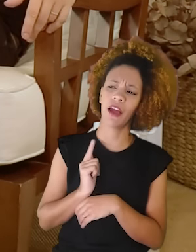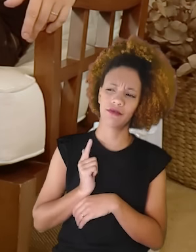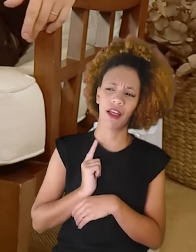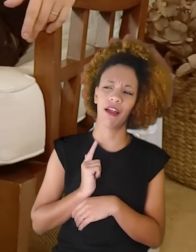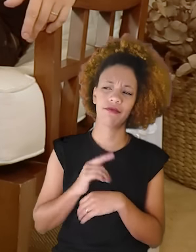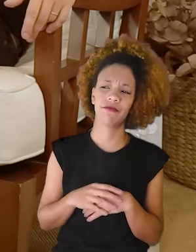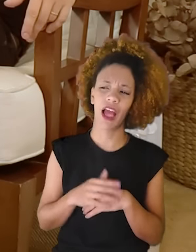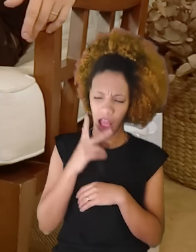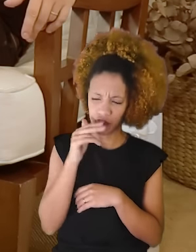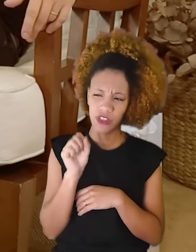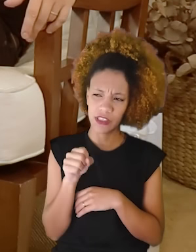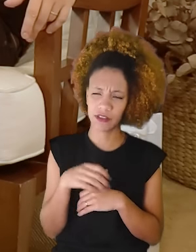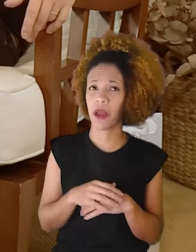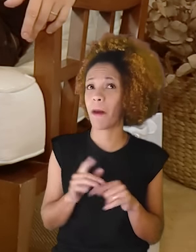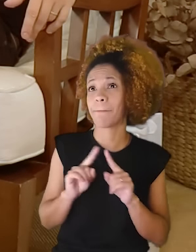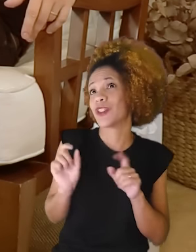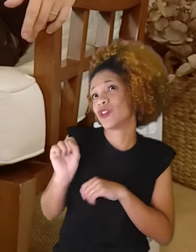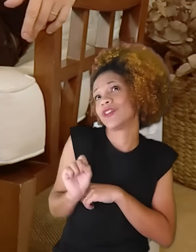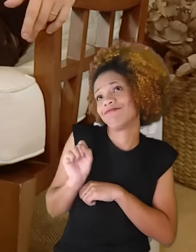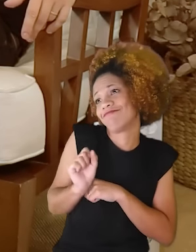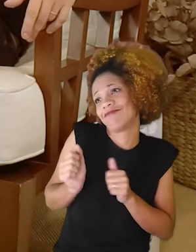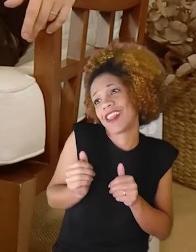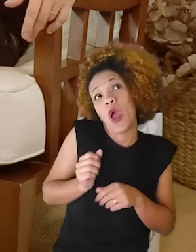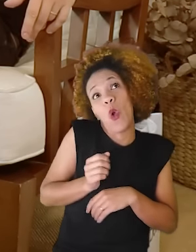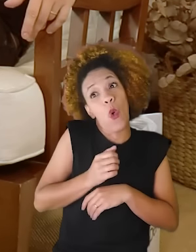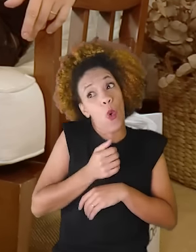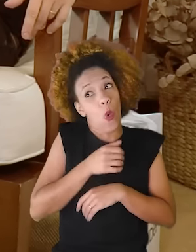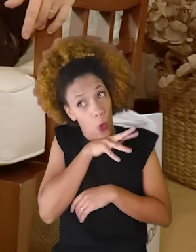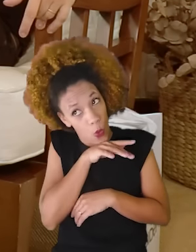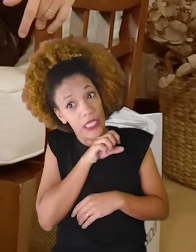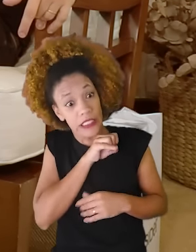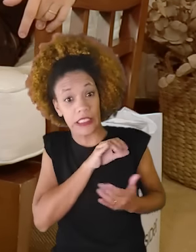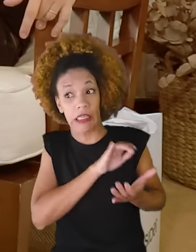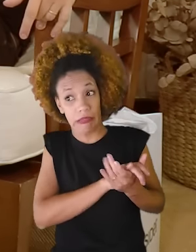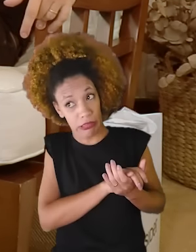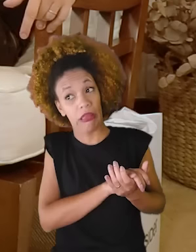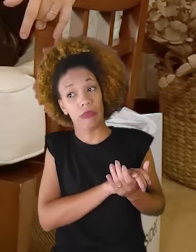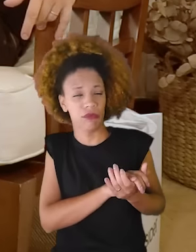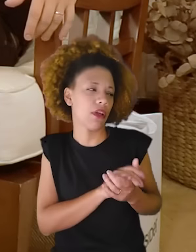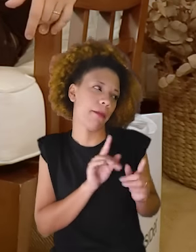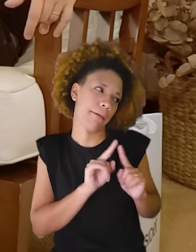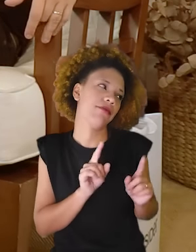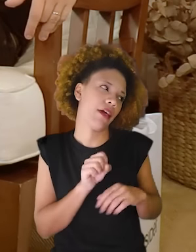ter pode ter mas eu sou solteiro [ __ ] seria se fosse casado né aí F preocupado Se você fosse a